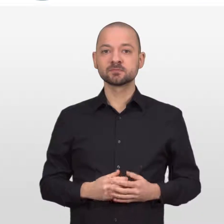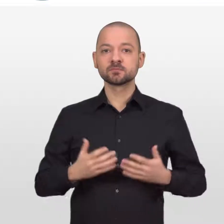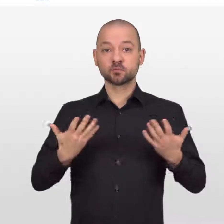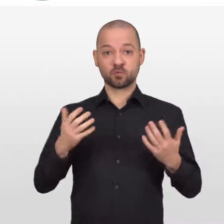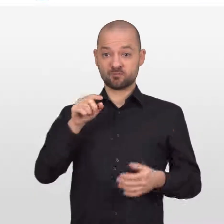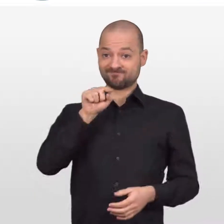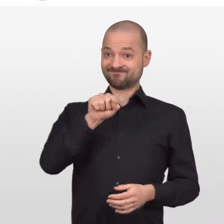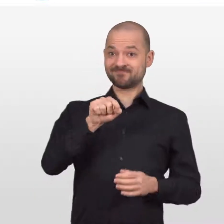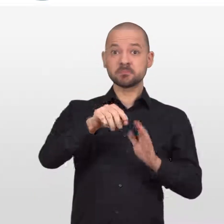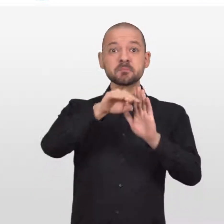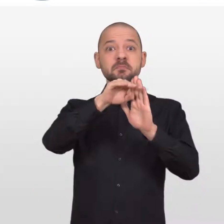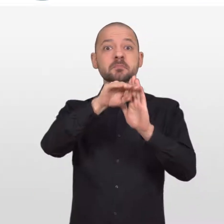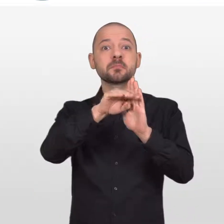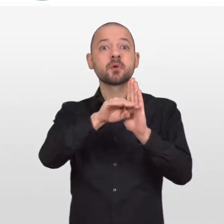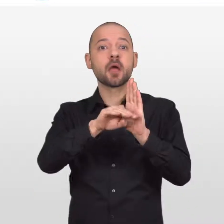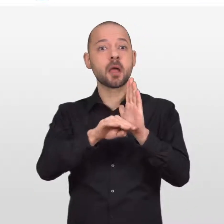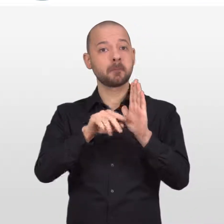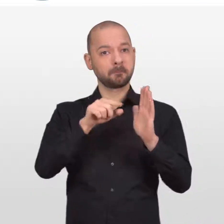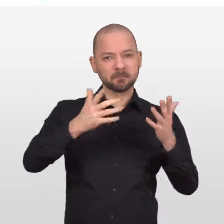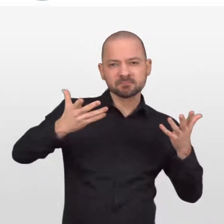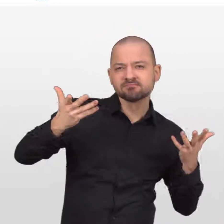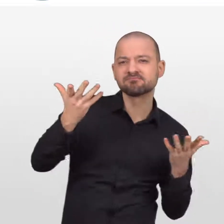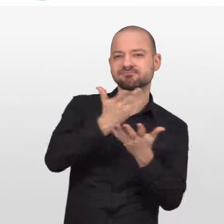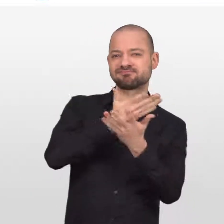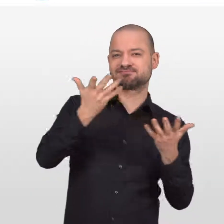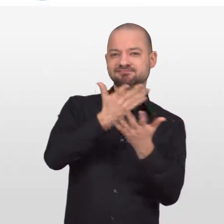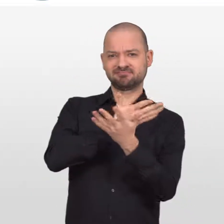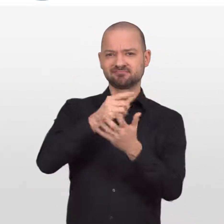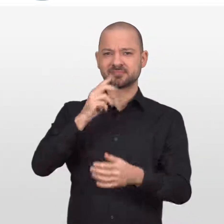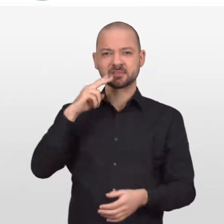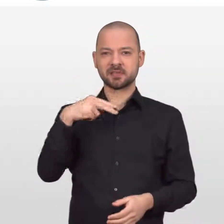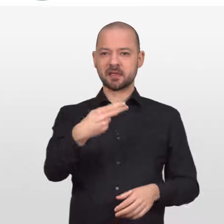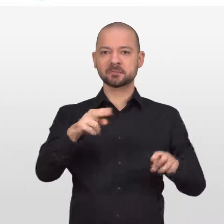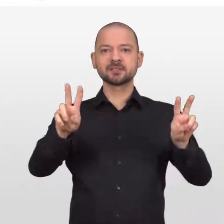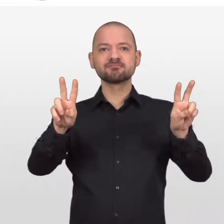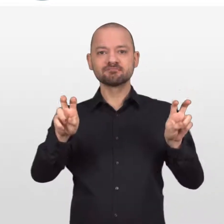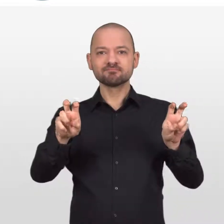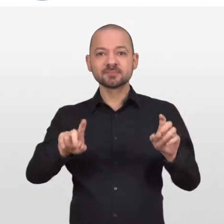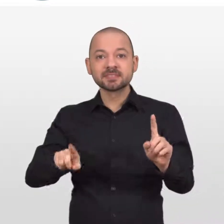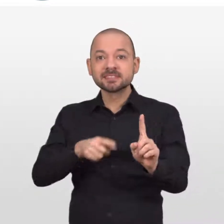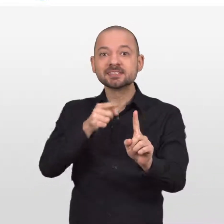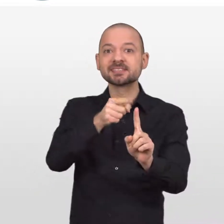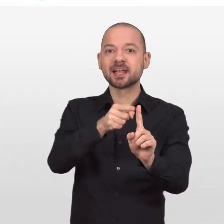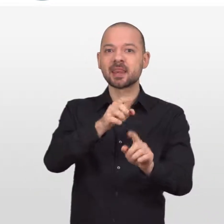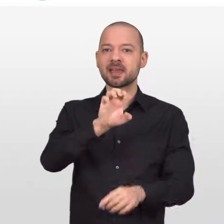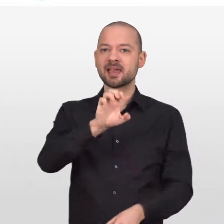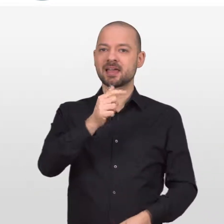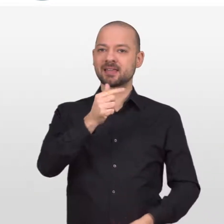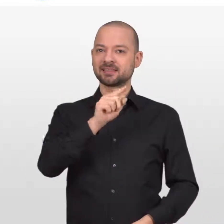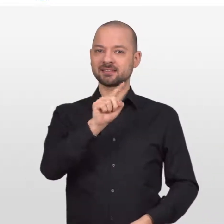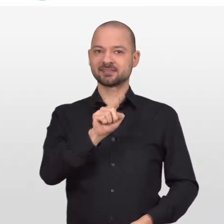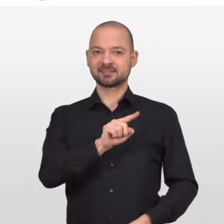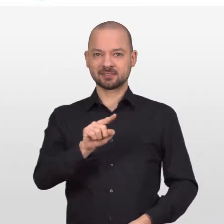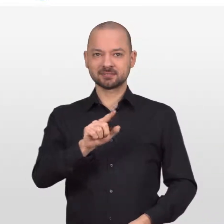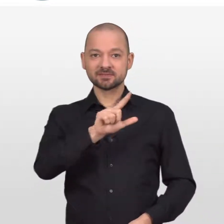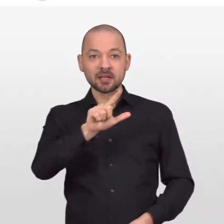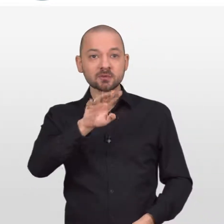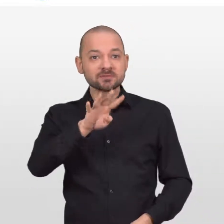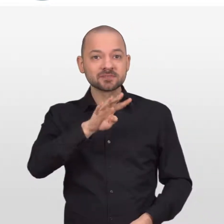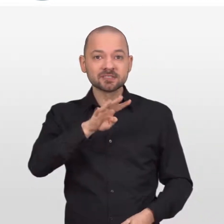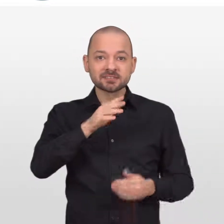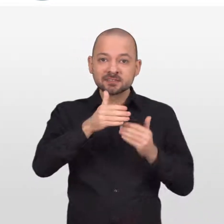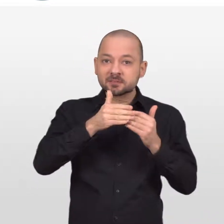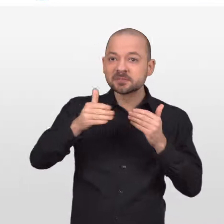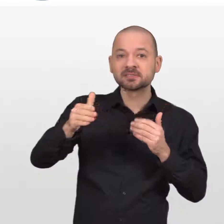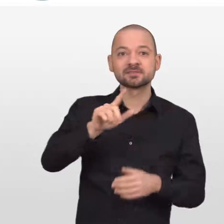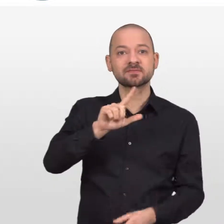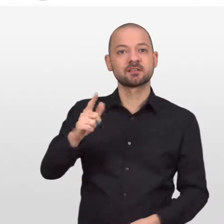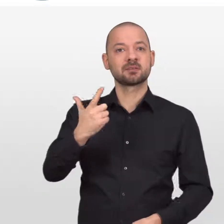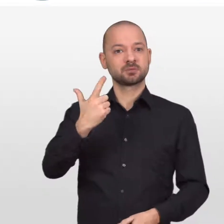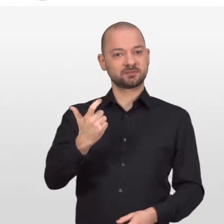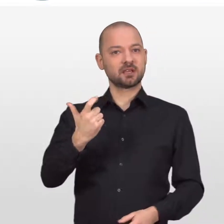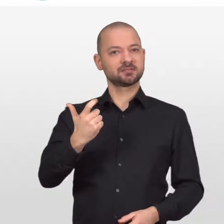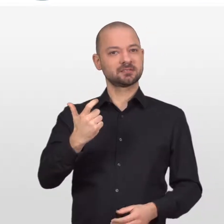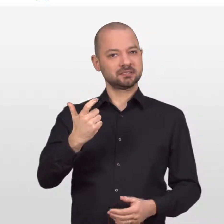Das Programm zur grenzübergreifenden Zusammenarbeit „Ziel ETZ 2014-2020“ Program přeshraniční spolupráce "Cíl EÚS 2014-2020"